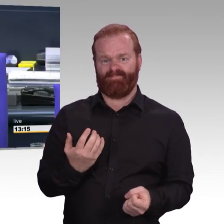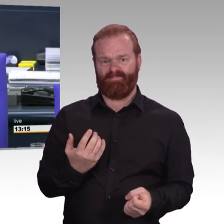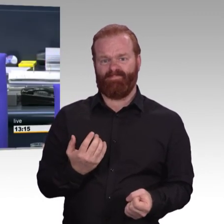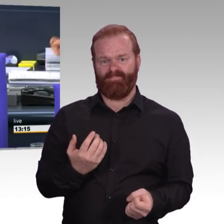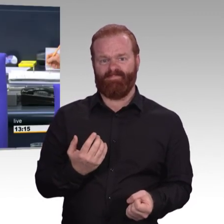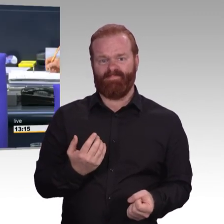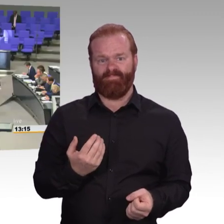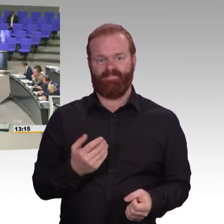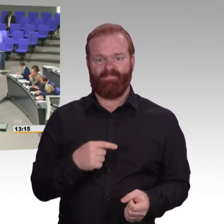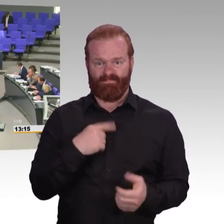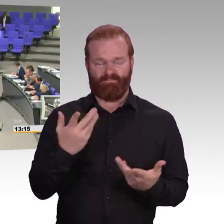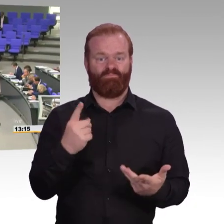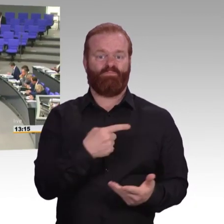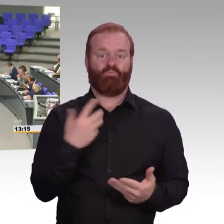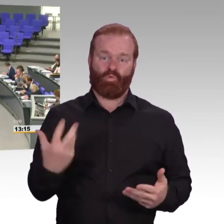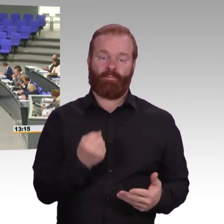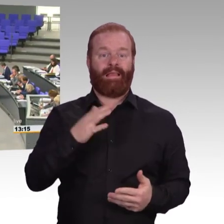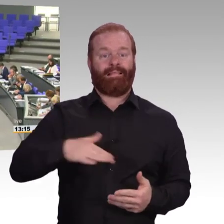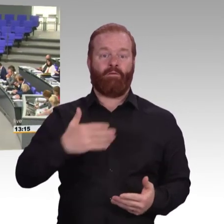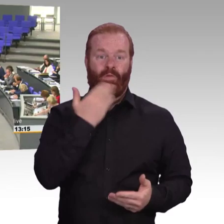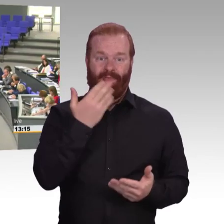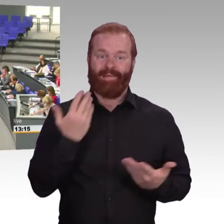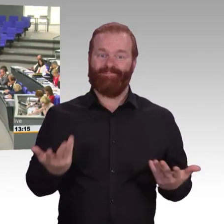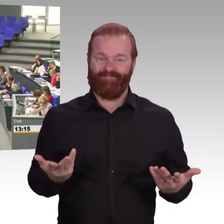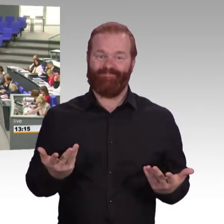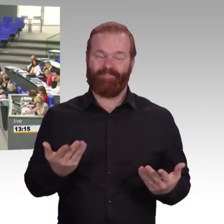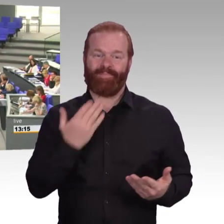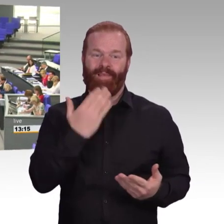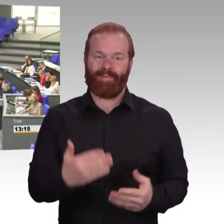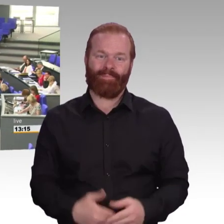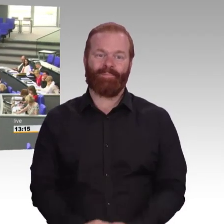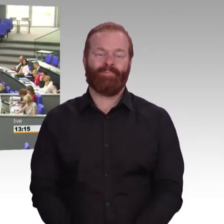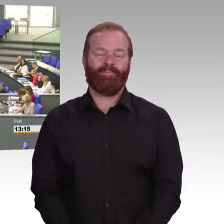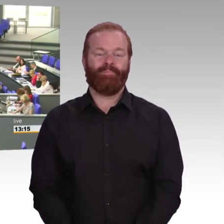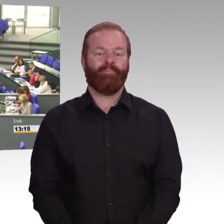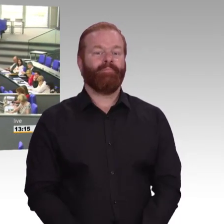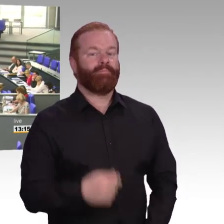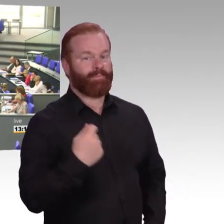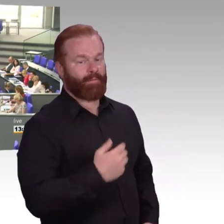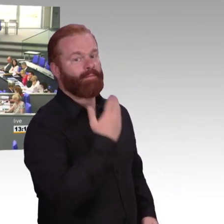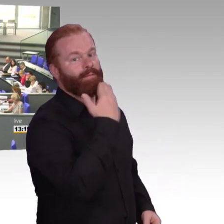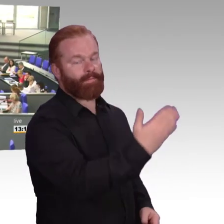Mariana Harder-Kühnel für die AfD-Fraktion. (Beifall)